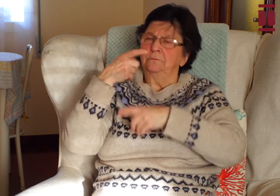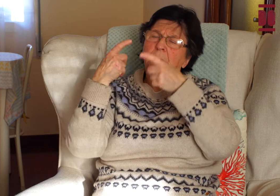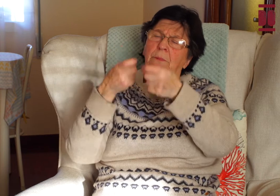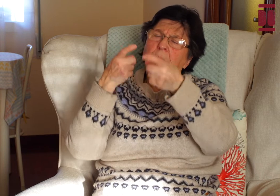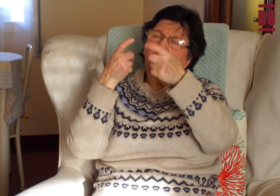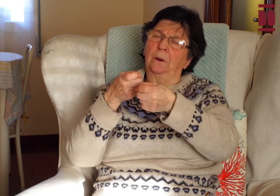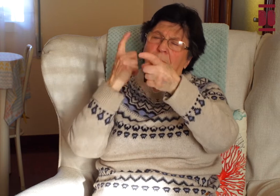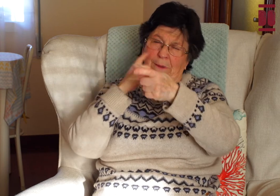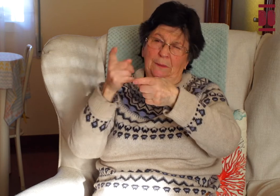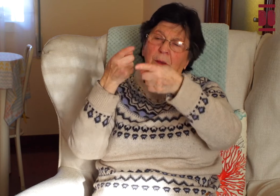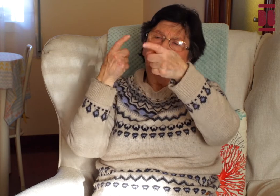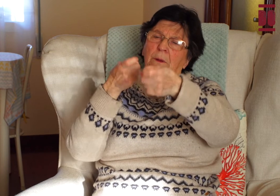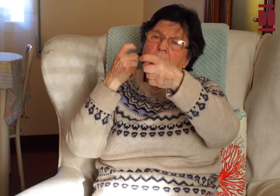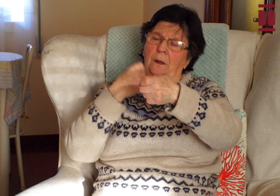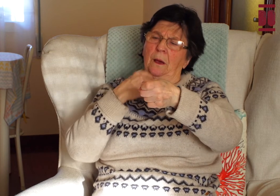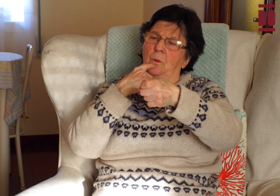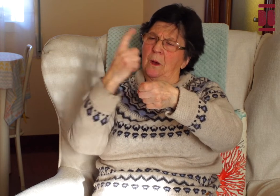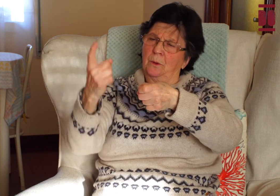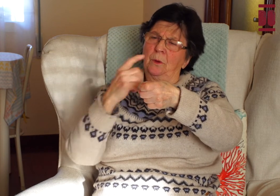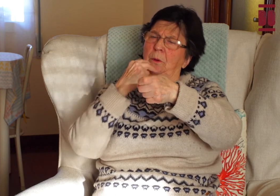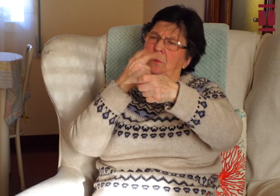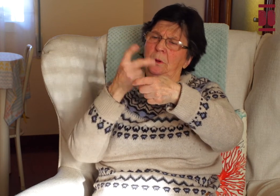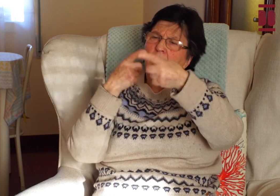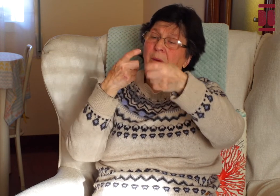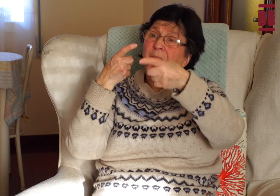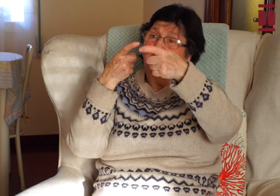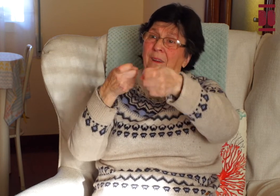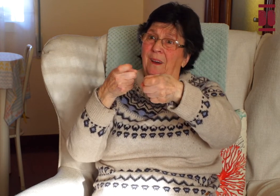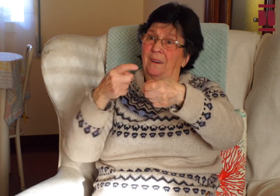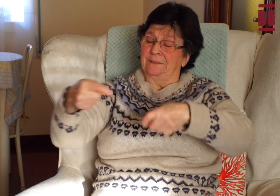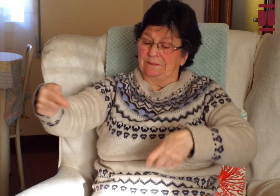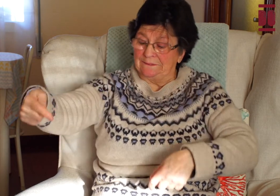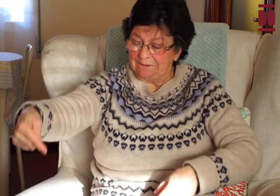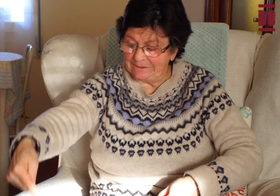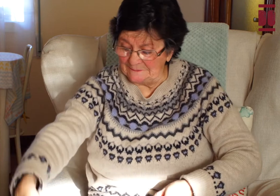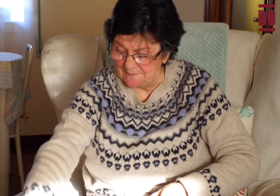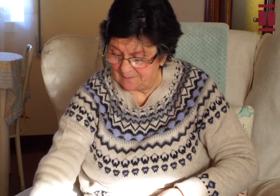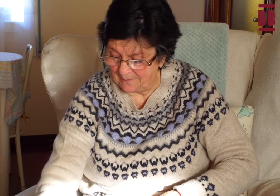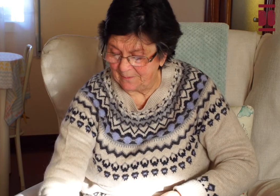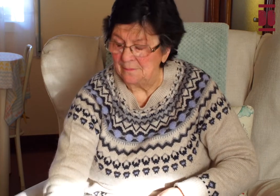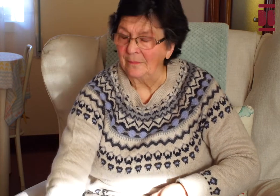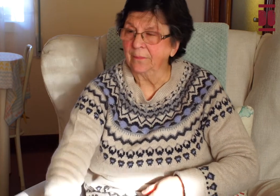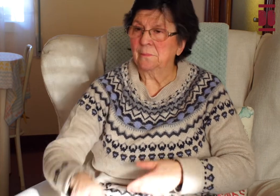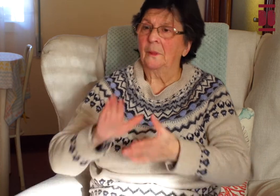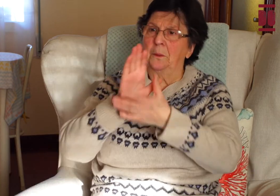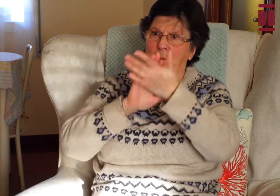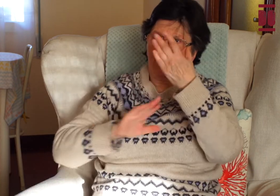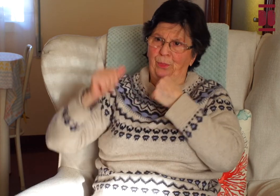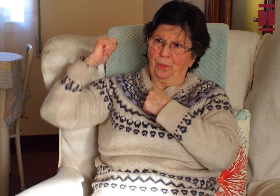Estuvo combatiendo dos años y medio hasta que en combate le dispararon en una pierna. Aquí [SEÑALA]. En